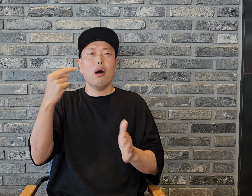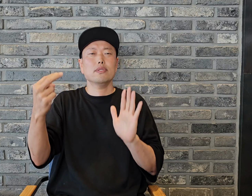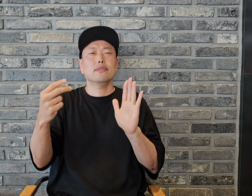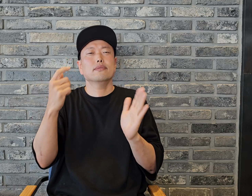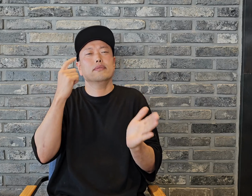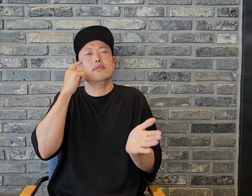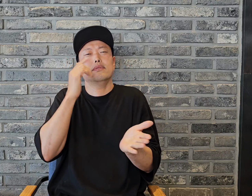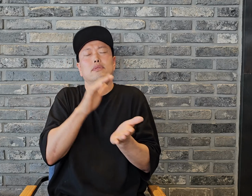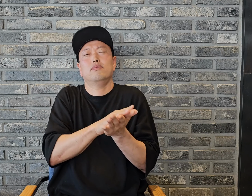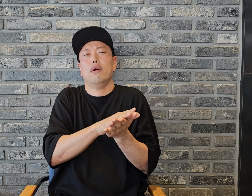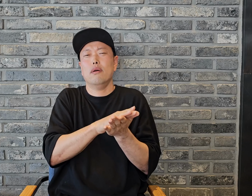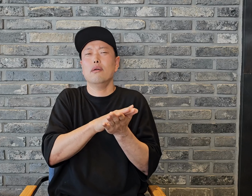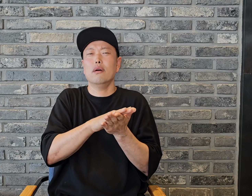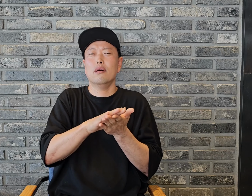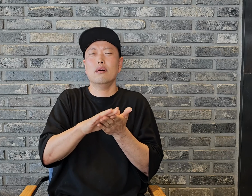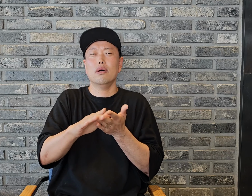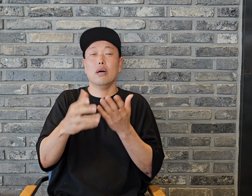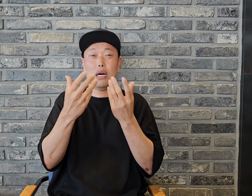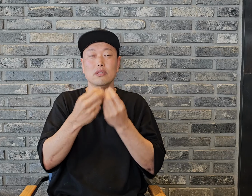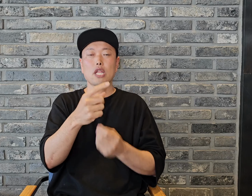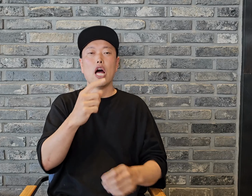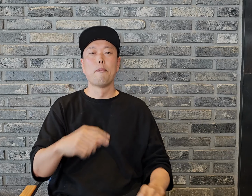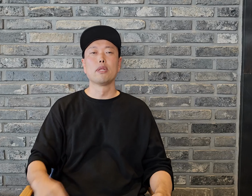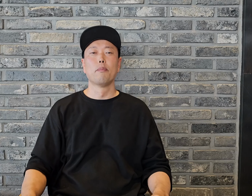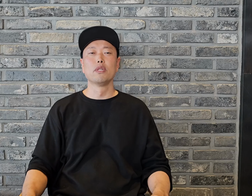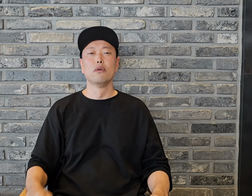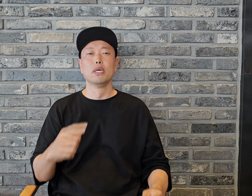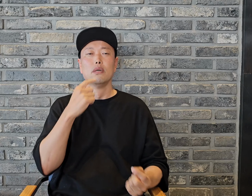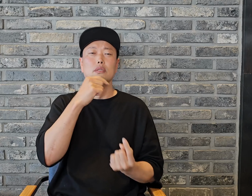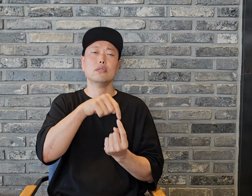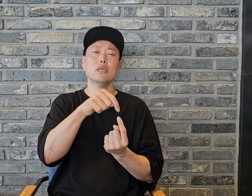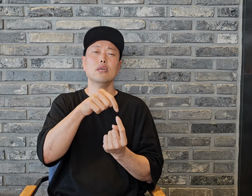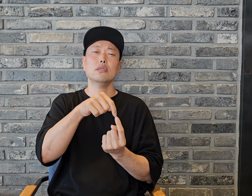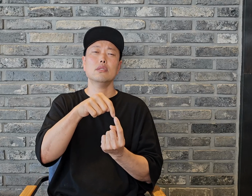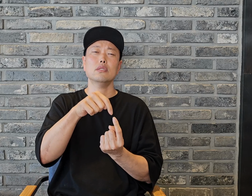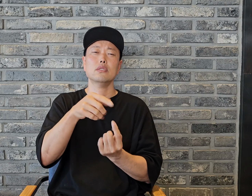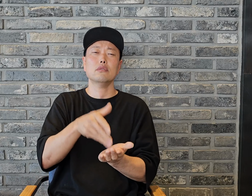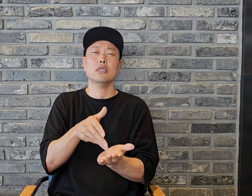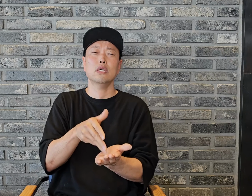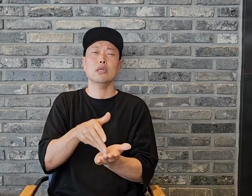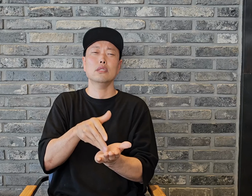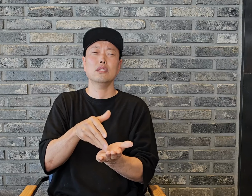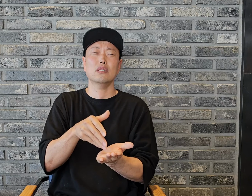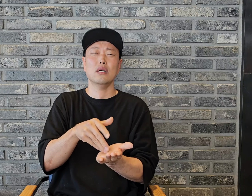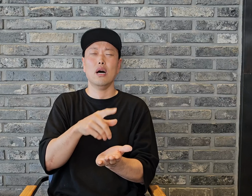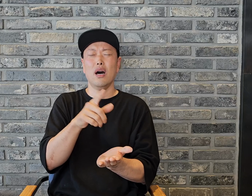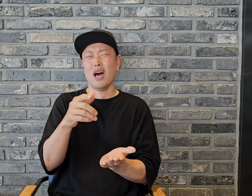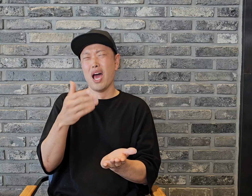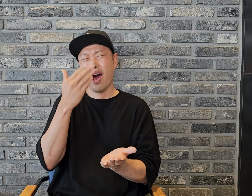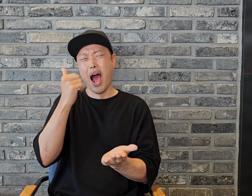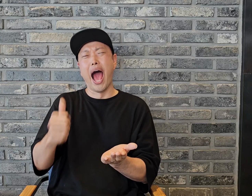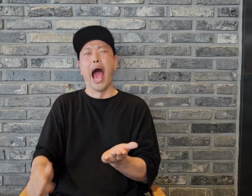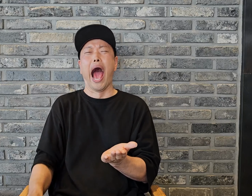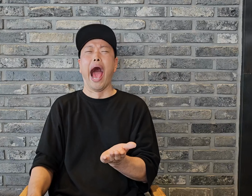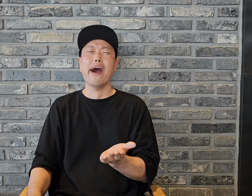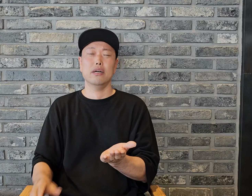la encontrarán muy refrescante. Por ejemplo, KS: Si hablas en coreano como si estuvieras hablando de noticias, es aburrido.